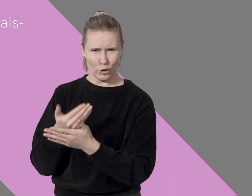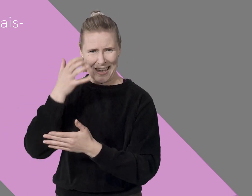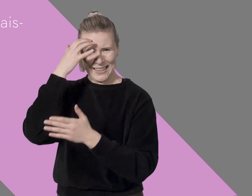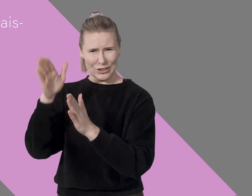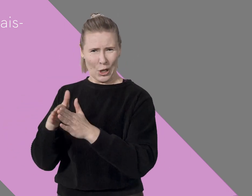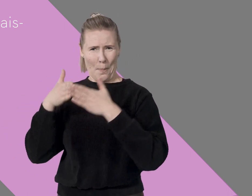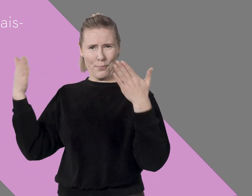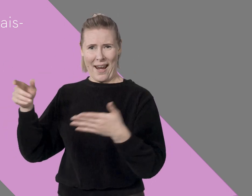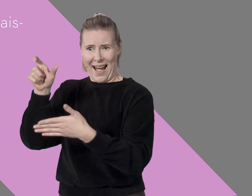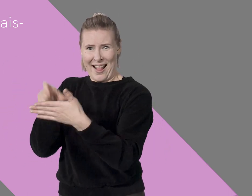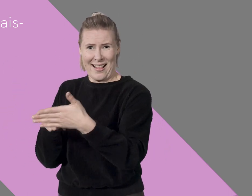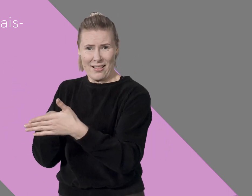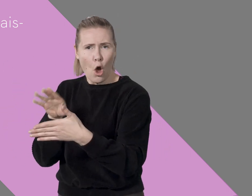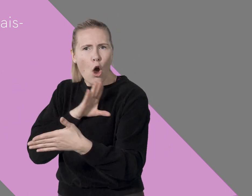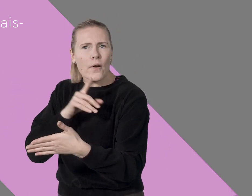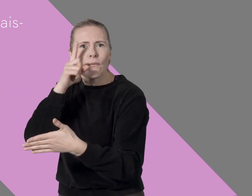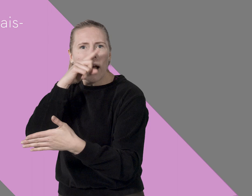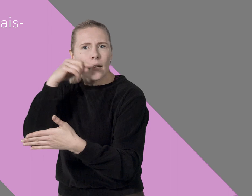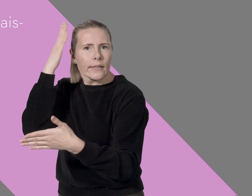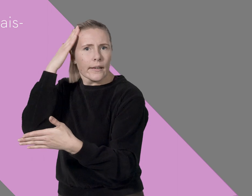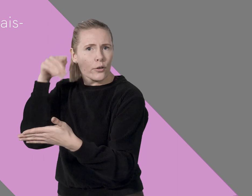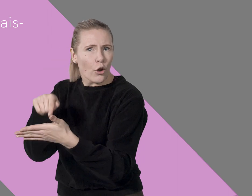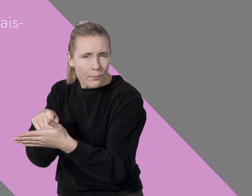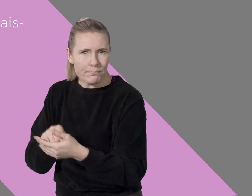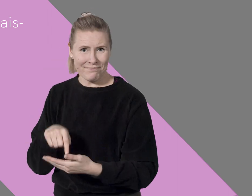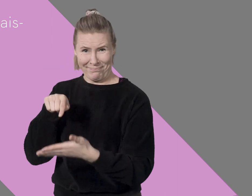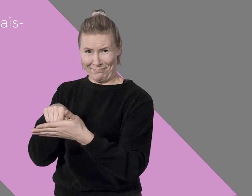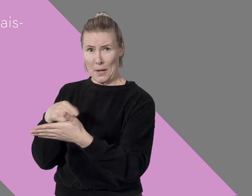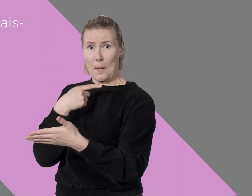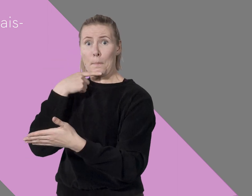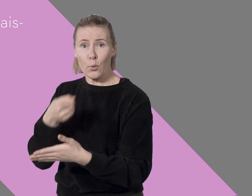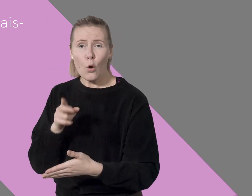koskien Helsingin Sanomien juttua, jossa väitetään, -